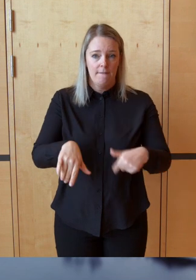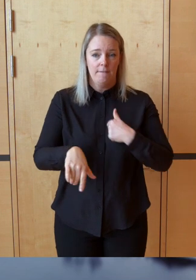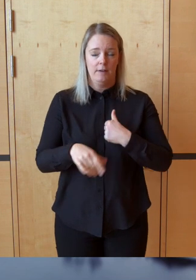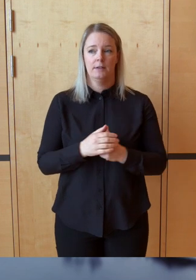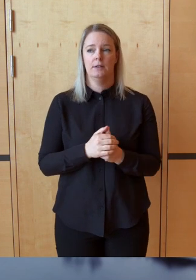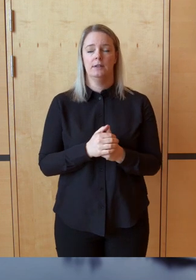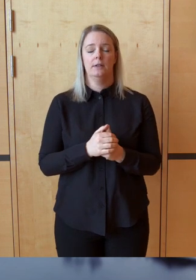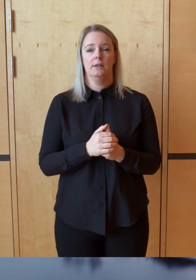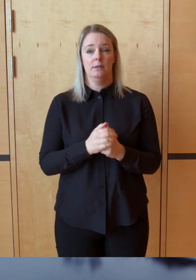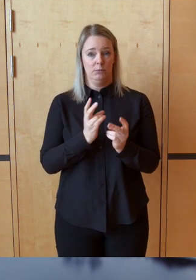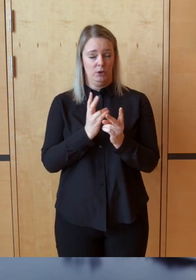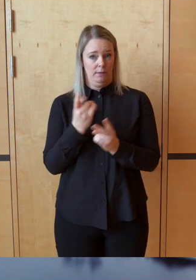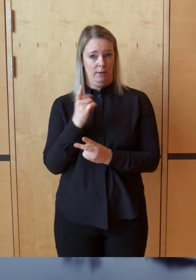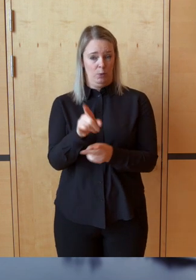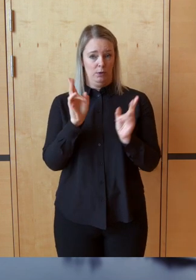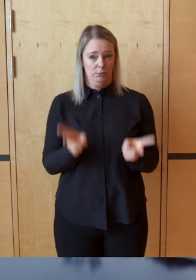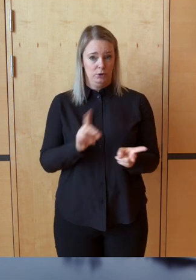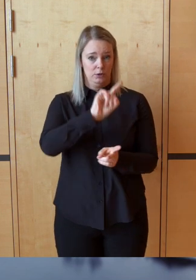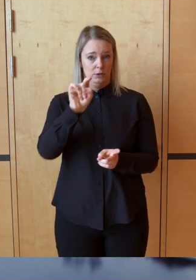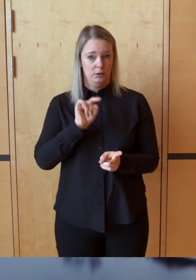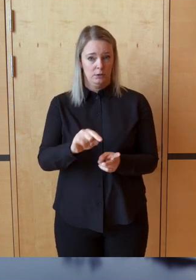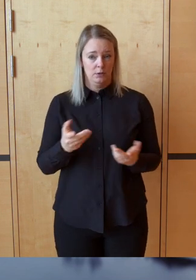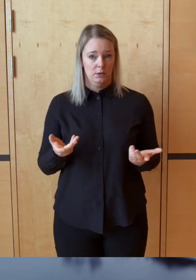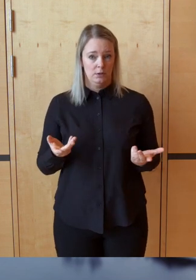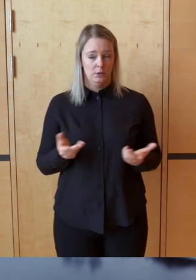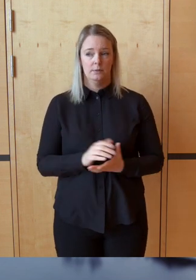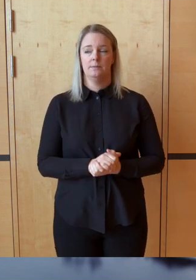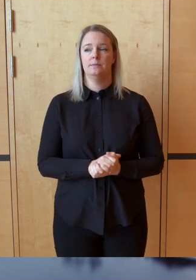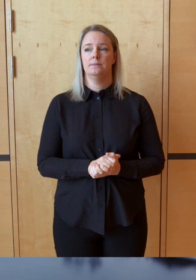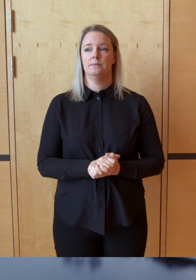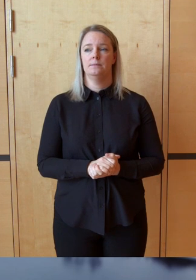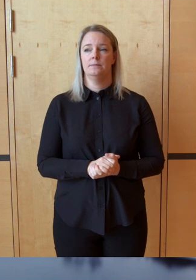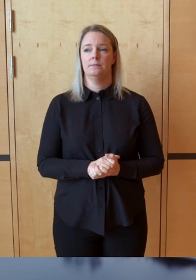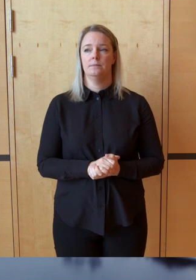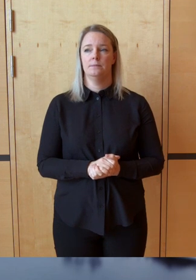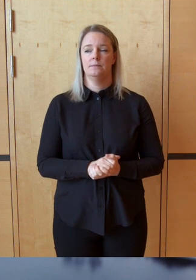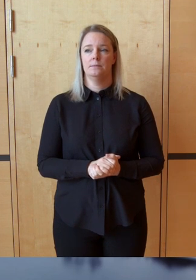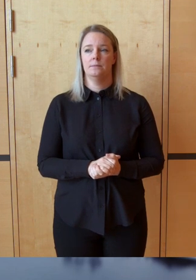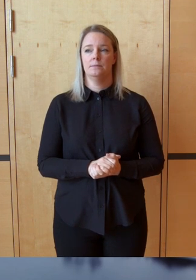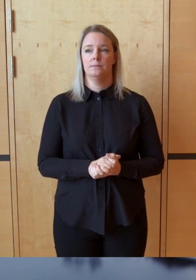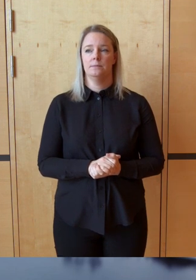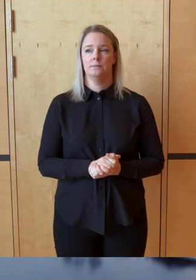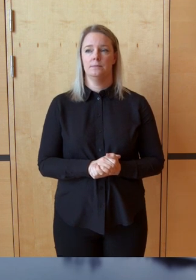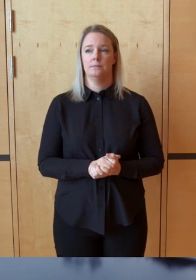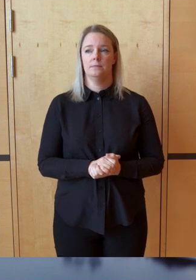Ska det förbjudas det också I så fall Så borde det vara enligt Markku Abrahamsson